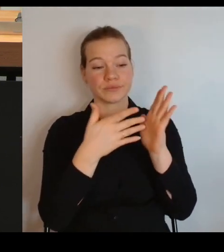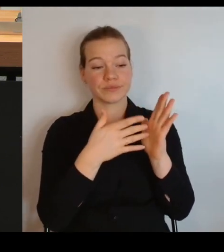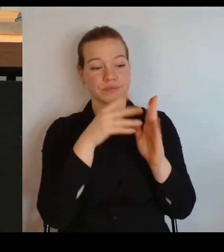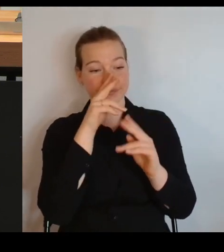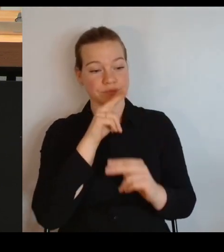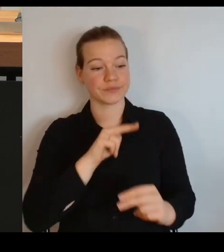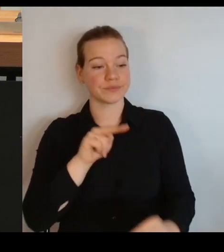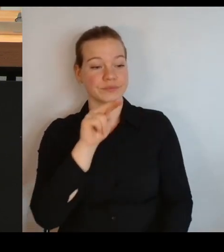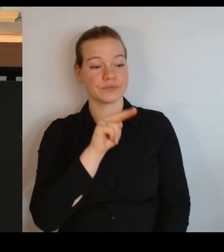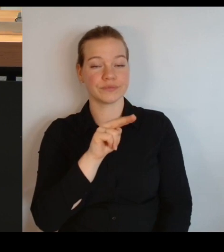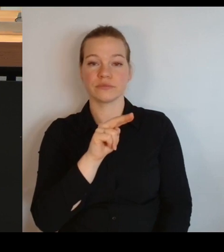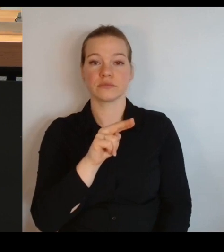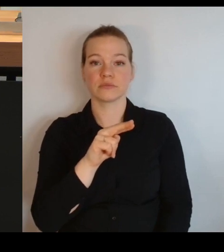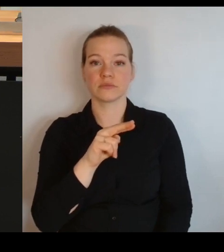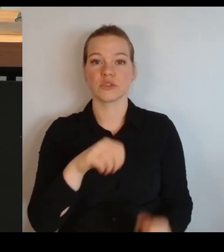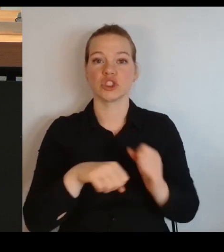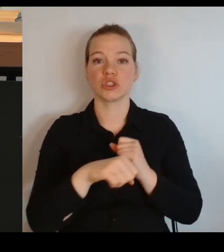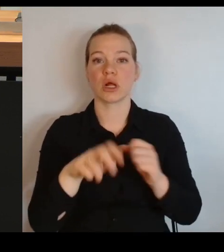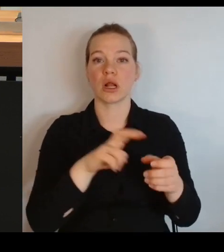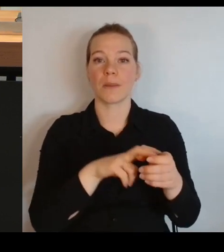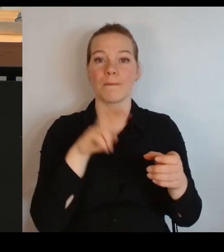Diejenigen, die schon länger bei der Hilfe zur